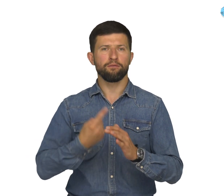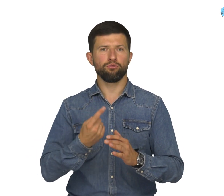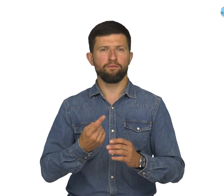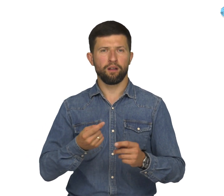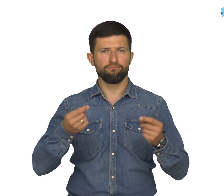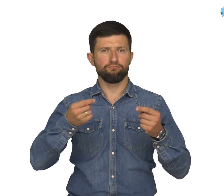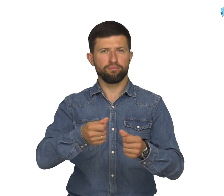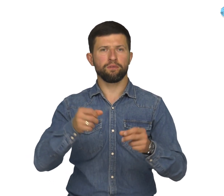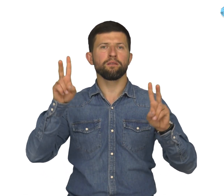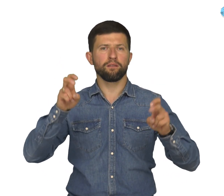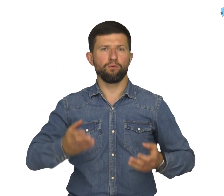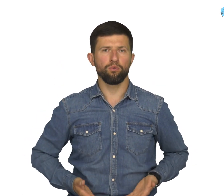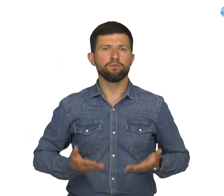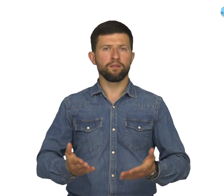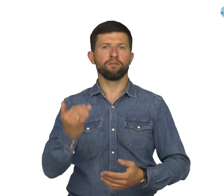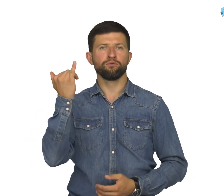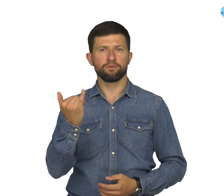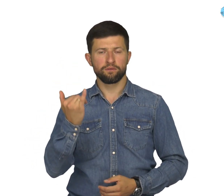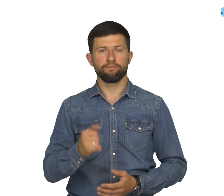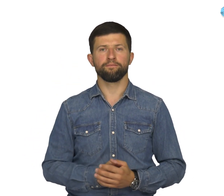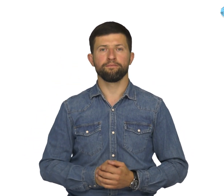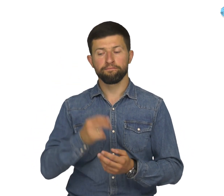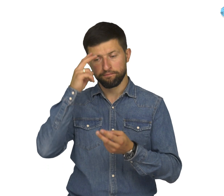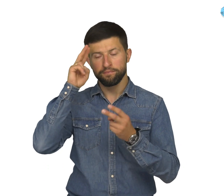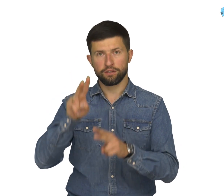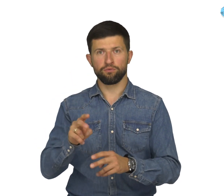Jednorazowa zapomoga z tytułu urodzenia się dziecka przysługuje,